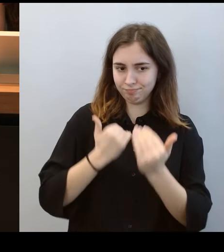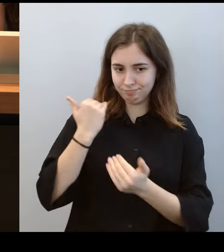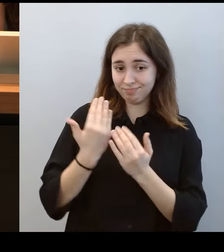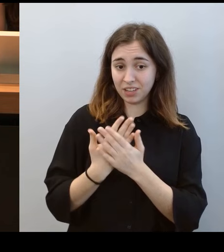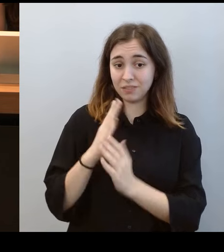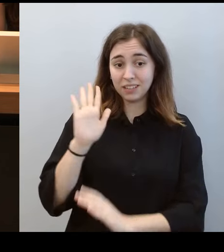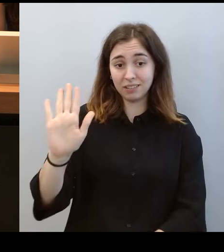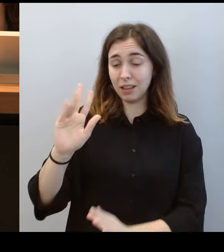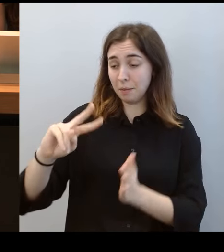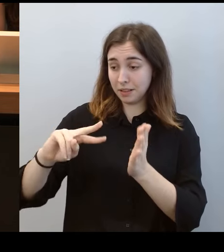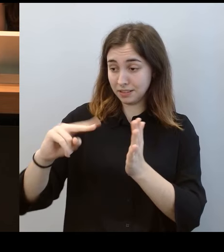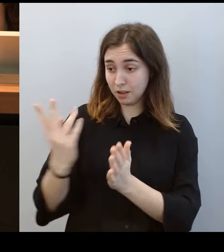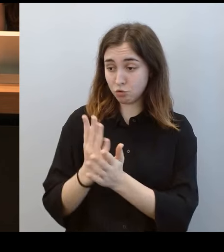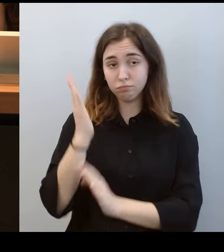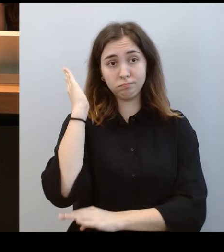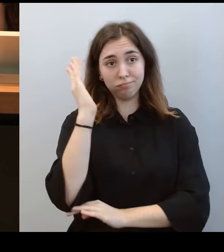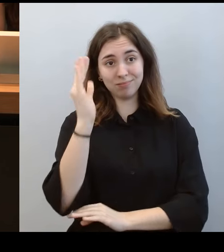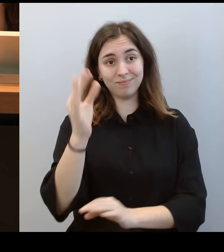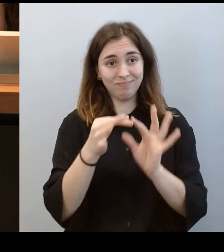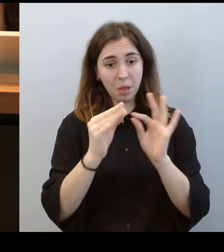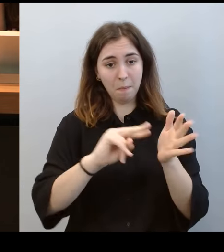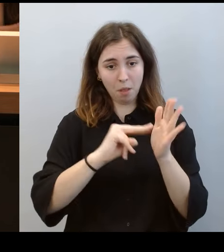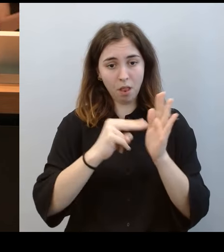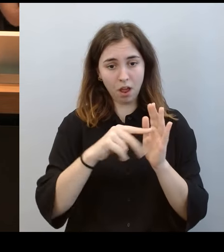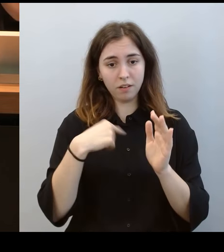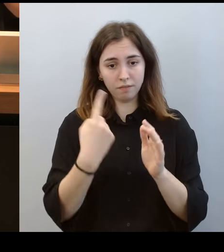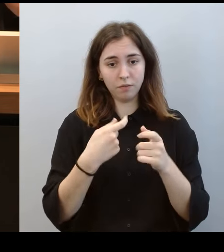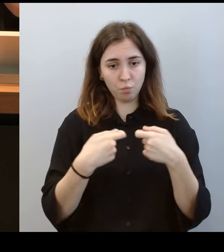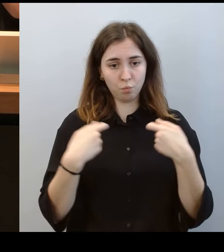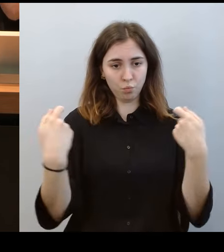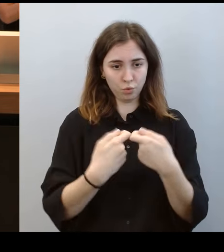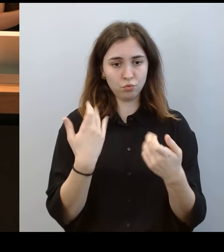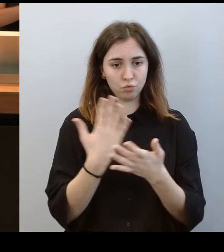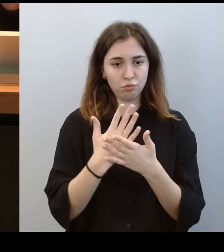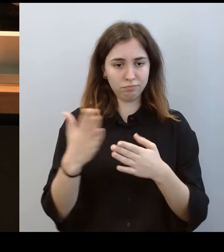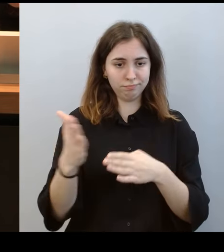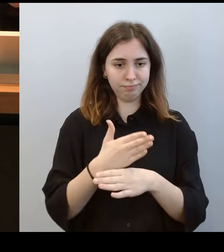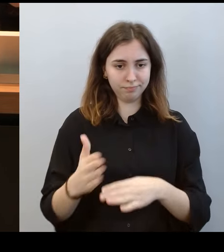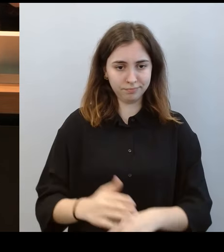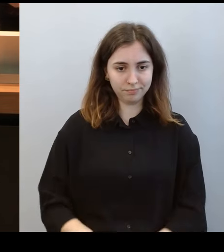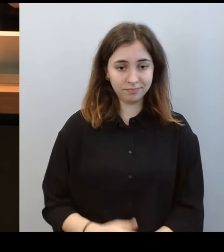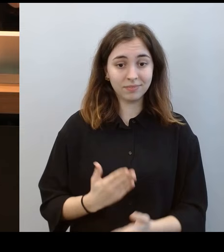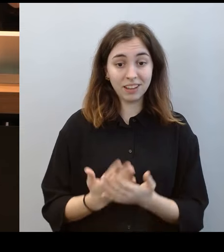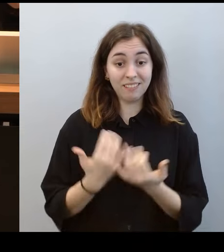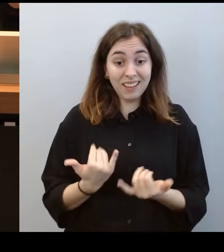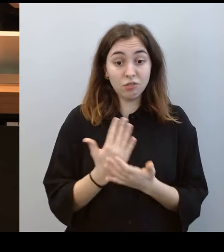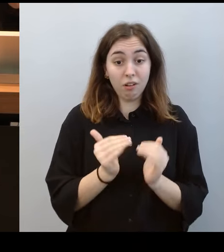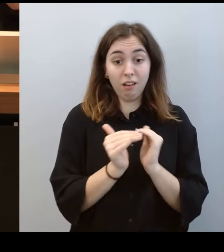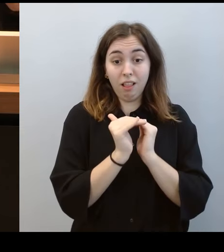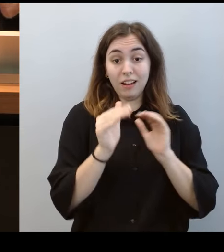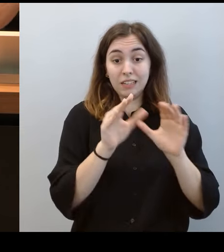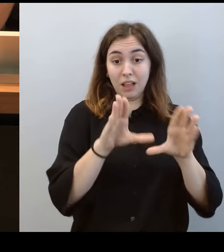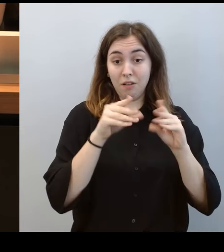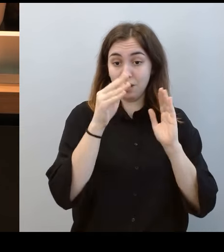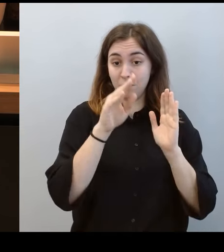dass wir keine Landesaufnahmeprogramme derzeit haben, die Sie hier an die Wand malen.